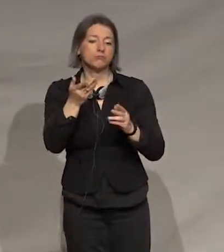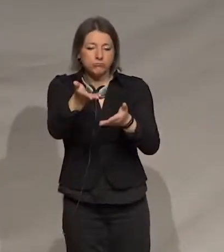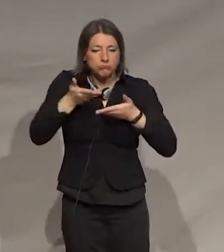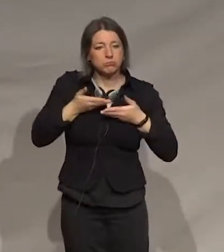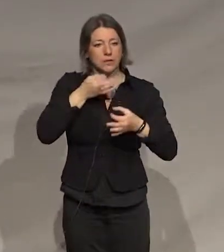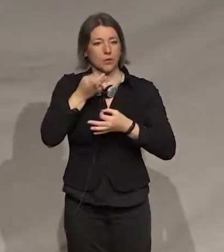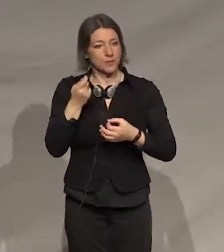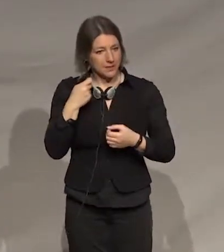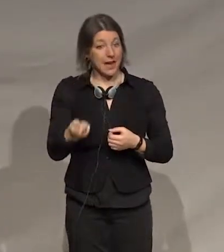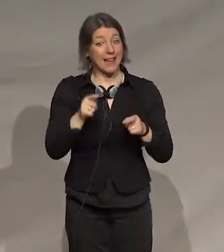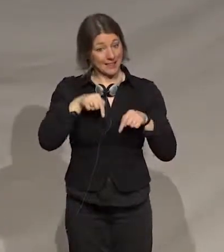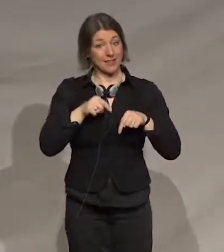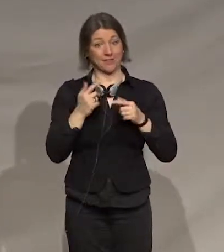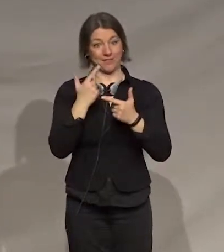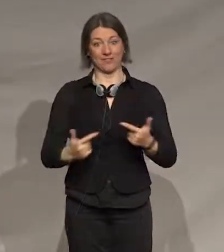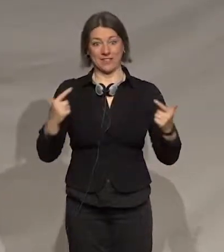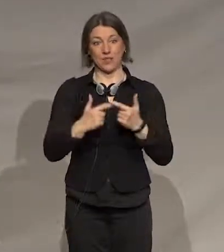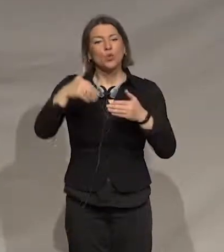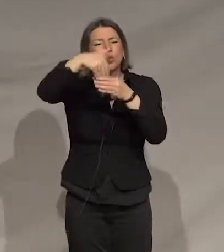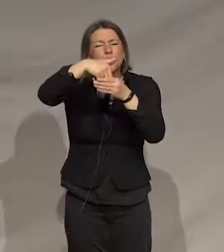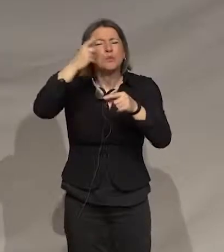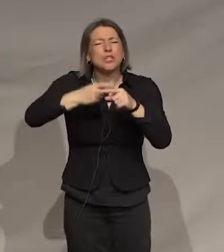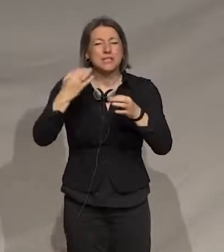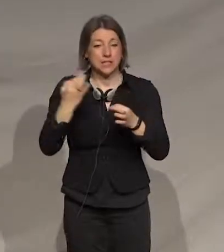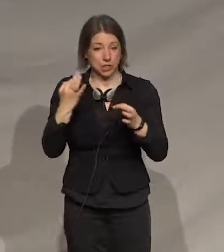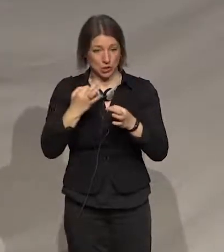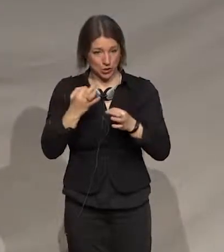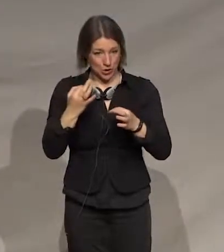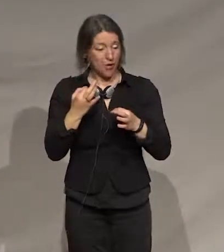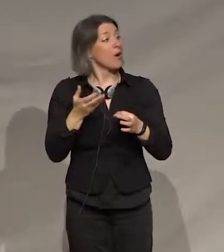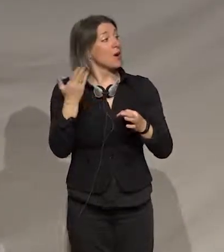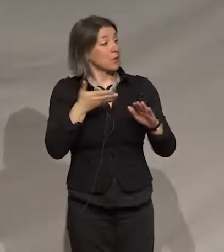Zaměříme se na to, jak tato služba funguje. Přichází zástupci RoboBraille Outreach,